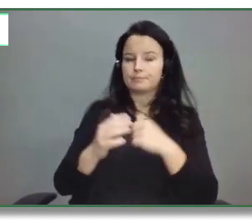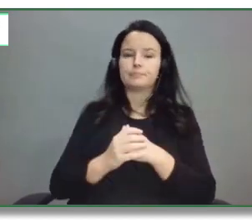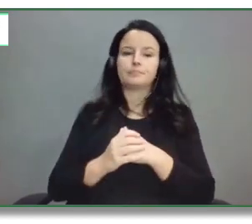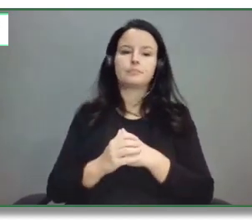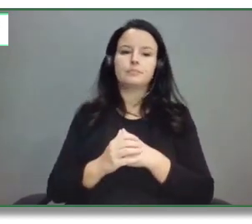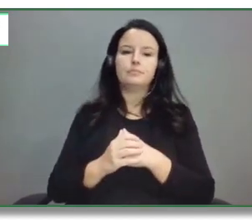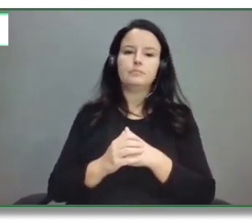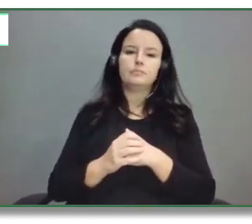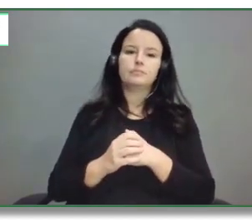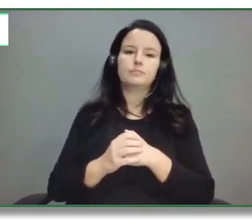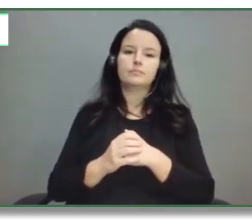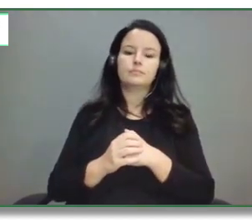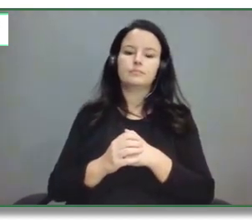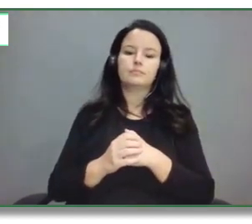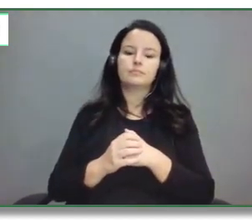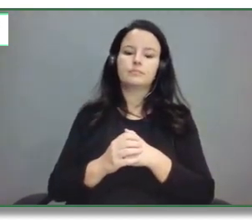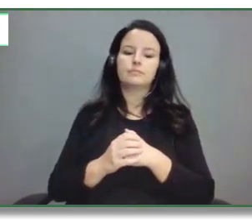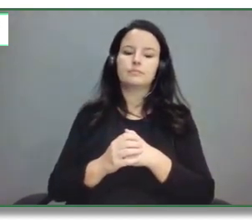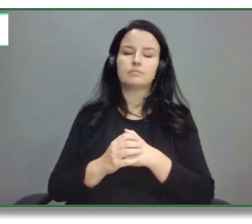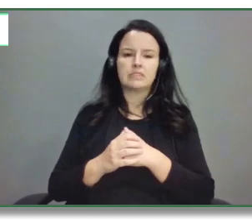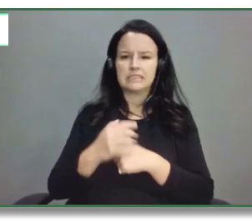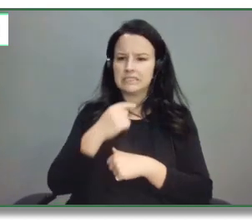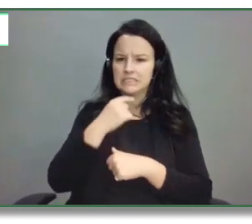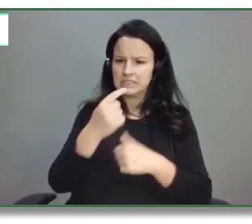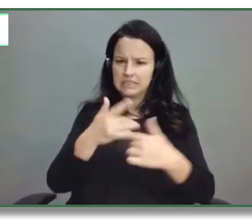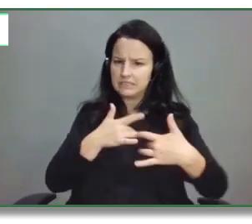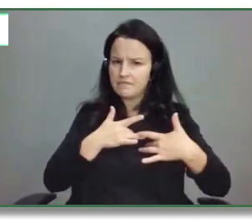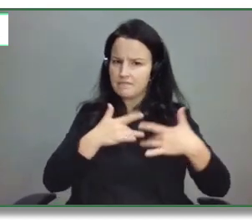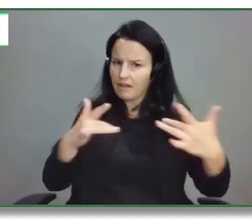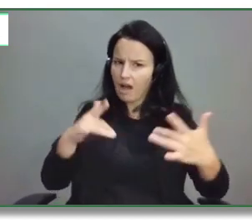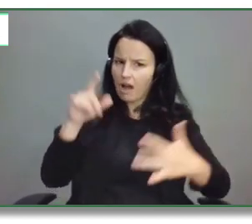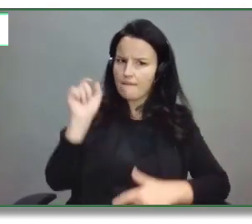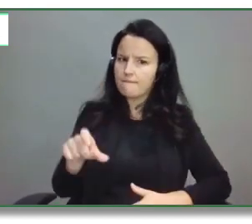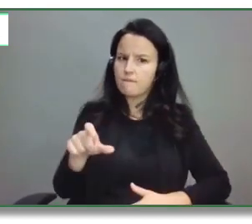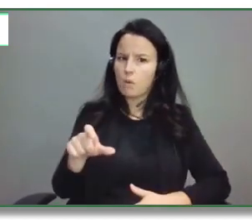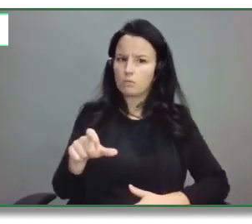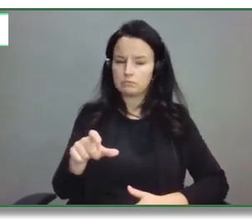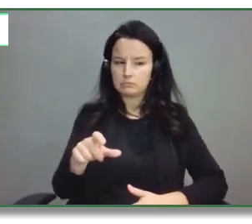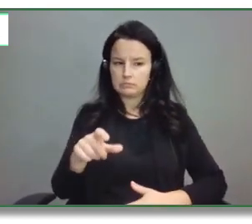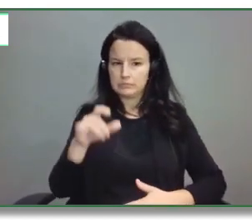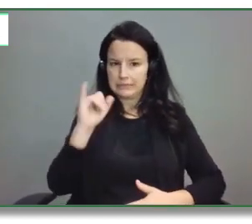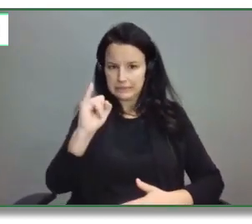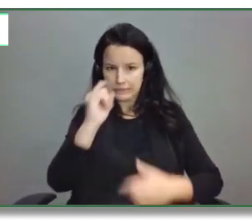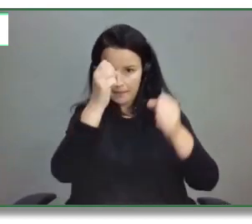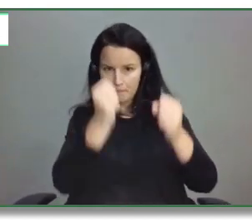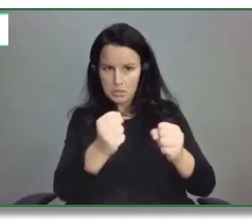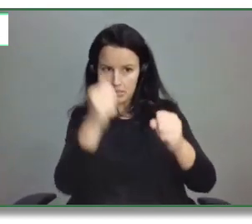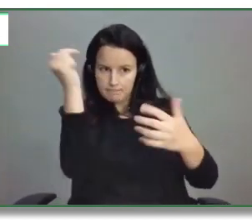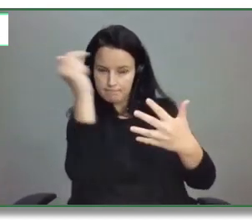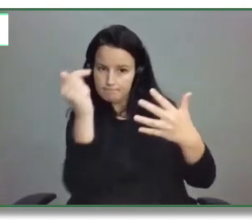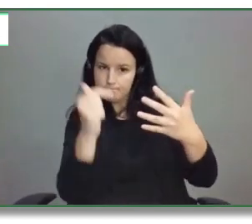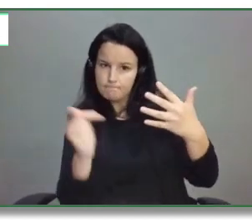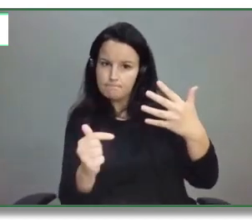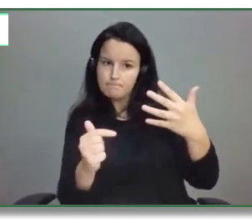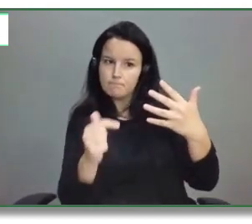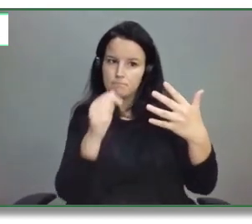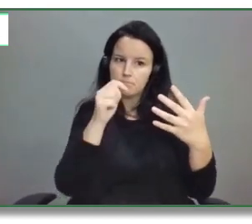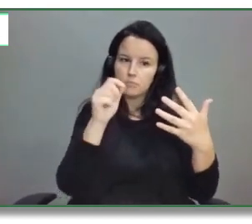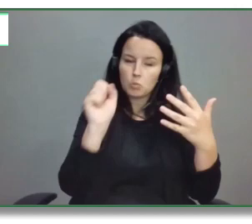il faut dire la vérité il faut indiquer ce qui est possible pour des personnes